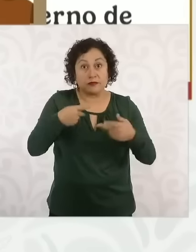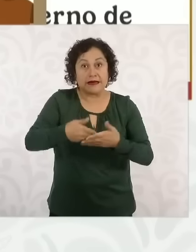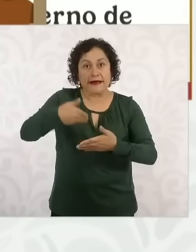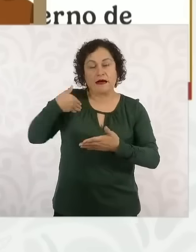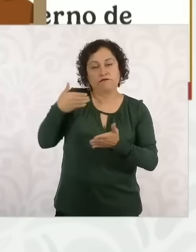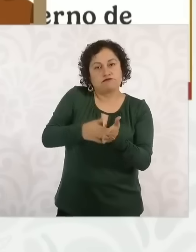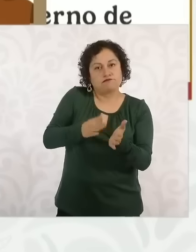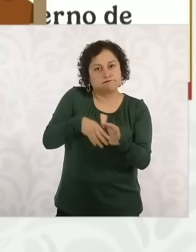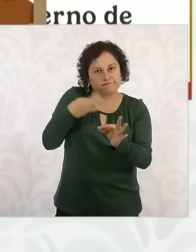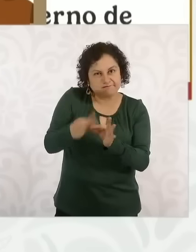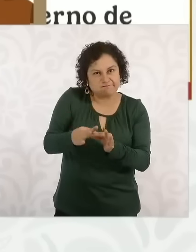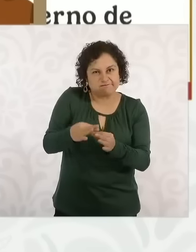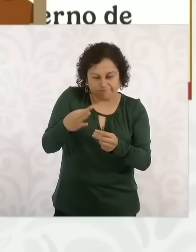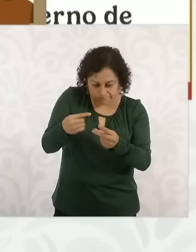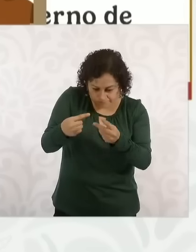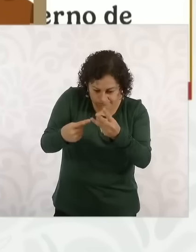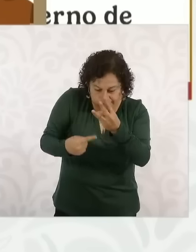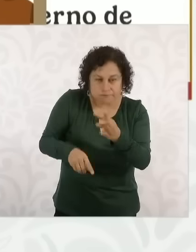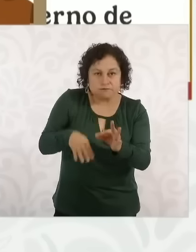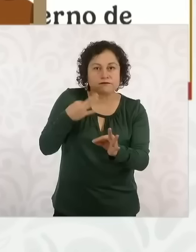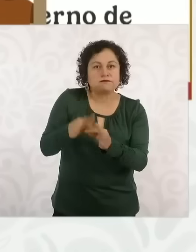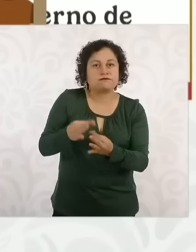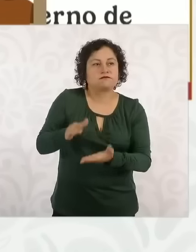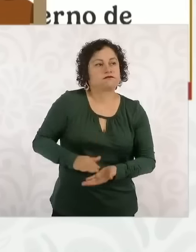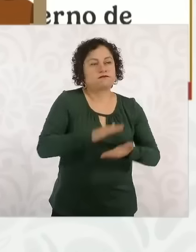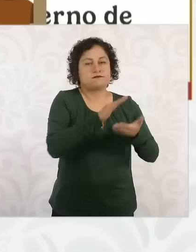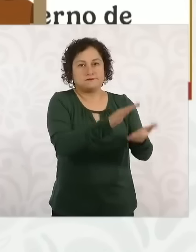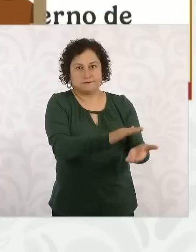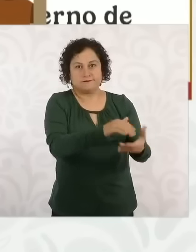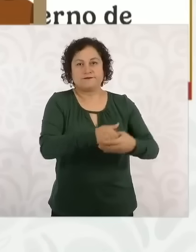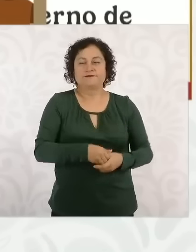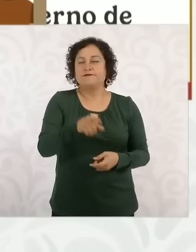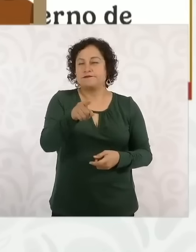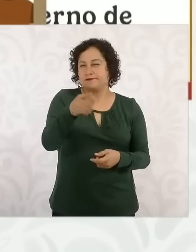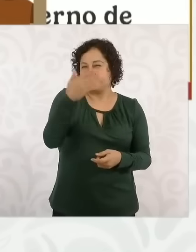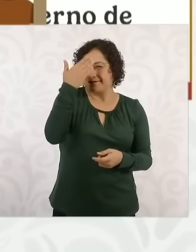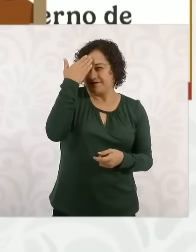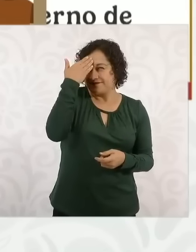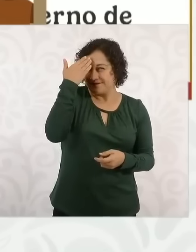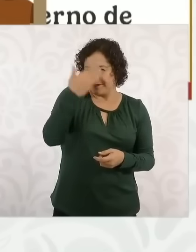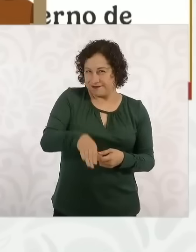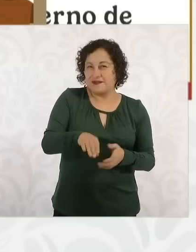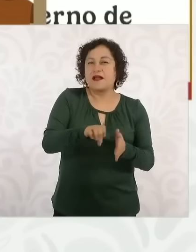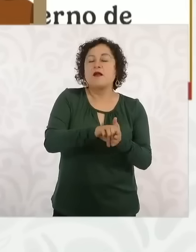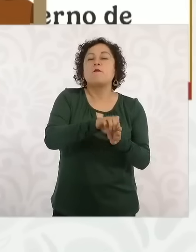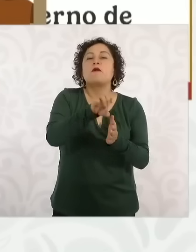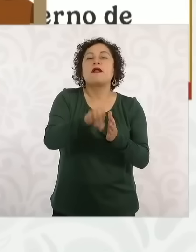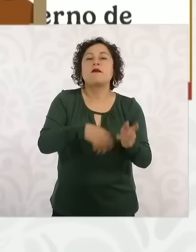Ahí van ustedes como se hace en el pasaporte, por ejemplo, ah, se recaba la firma de consentimiento